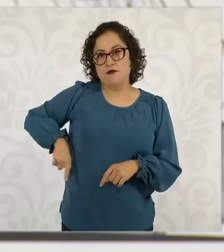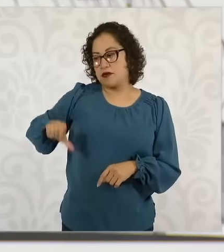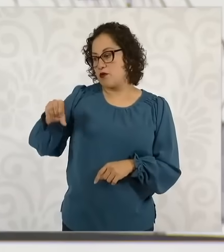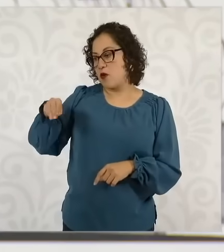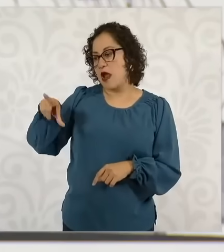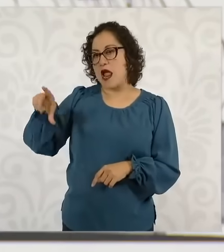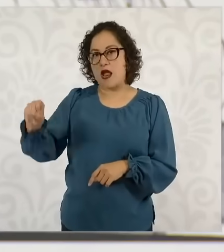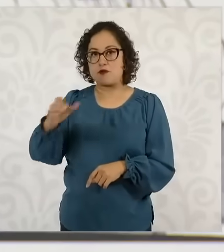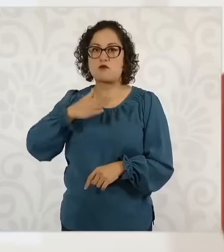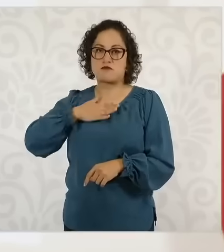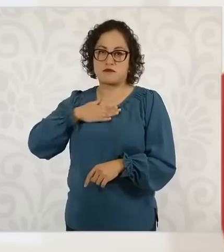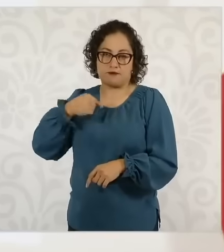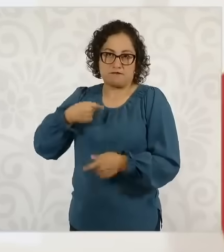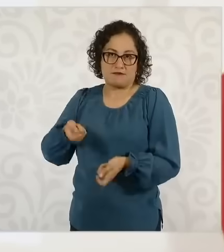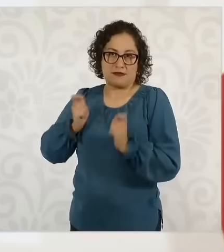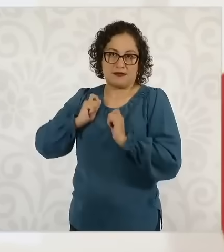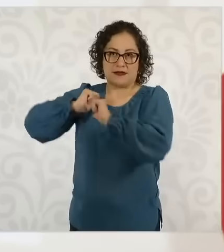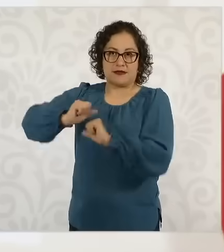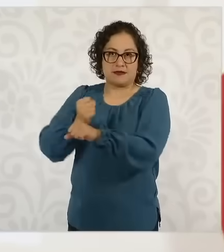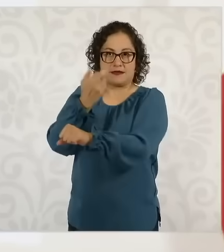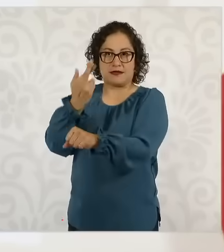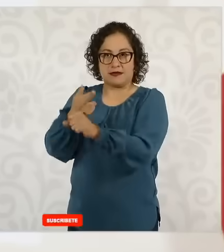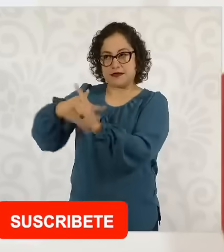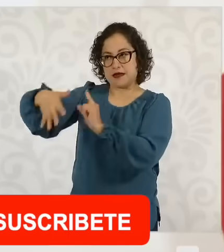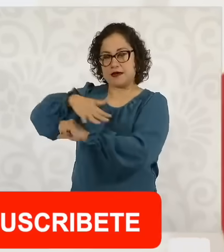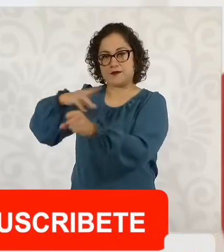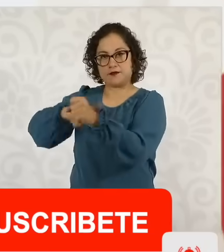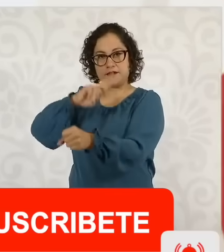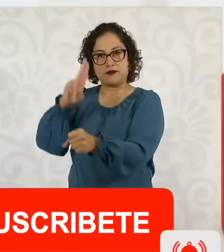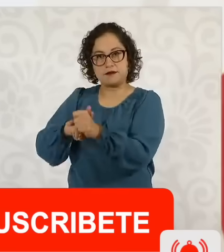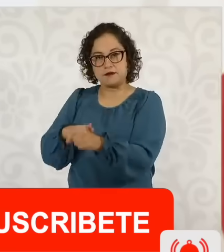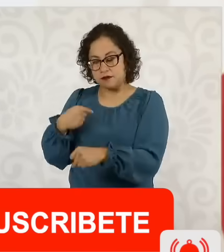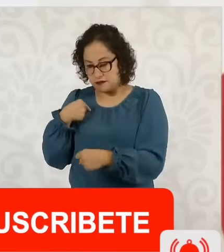era yo, secretaria de medio ambiente, dimos los argumentos de por qué un aeropuerto en Texcoco